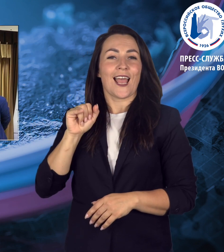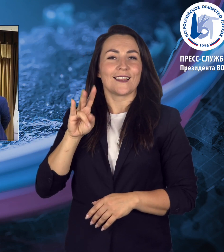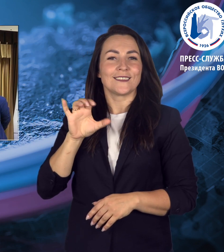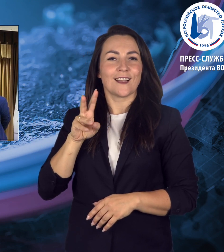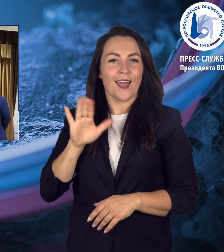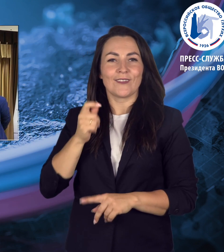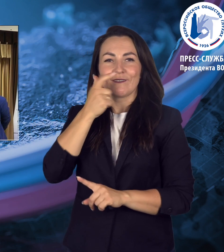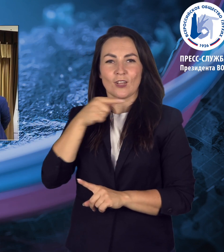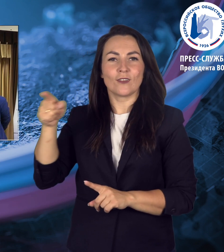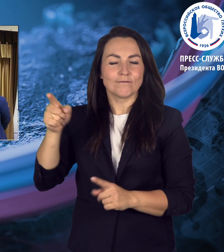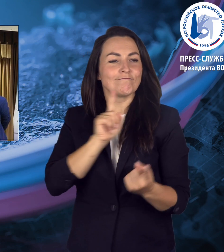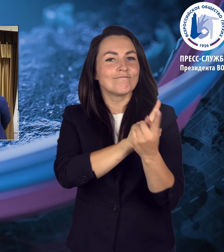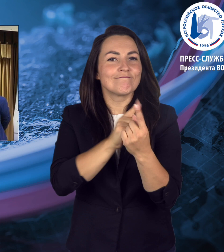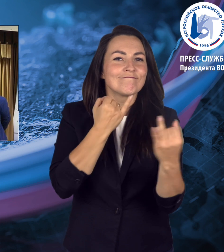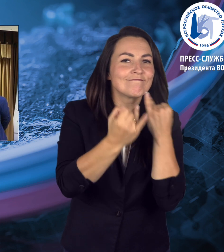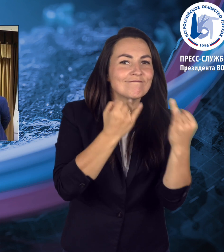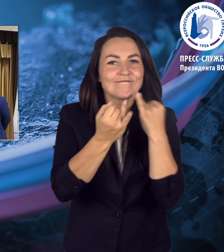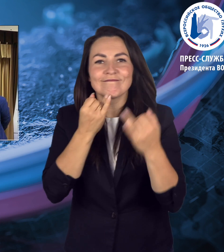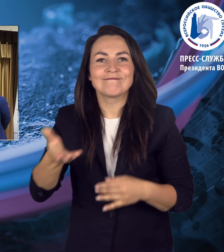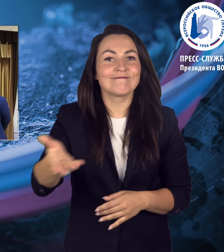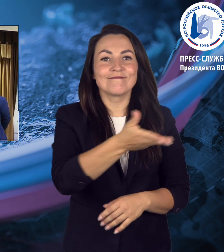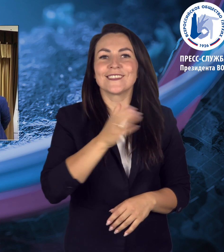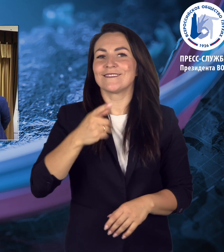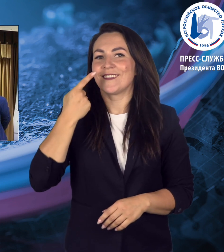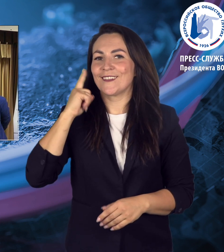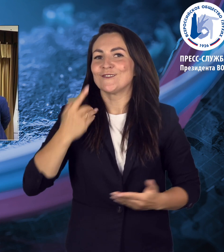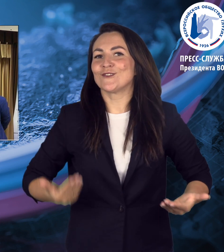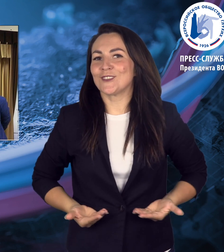Станислав Александрович поговорил с глухими жителями региона